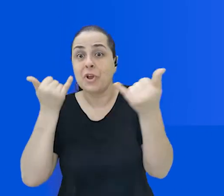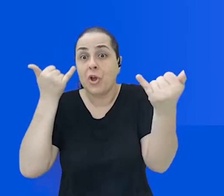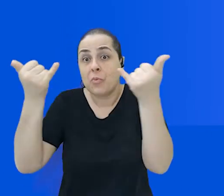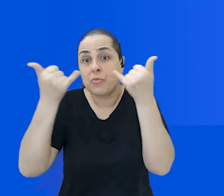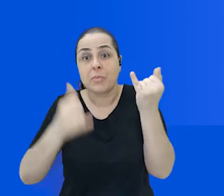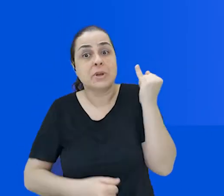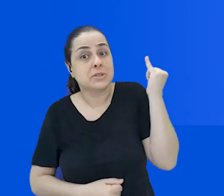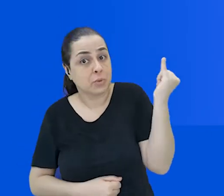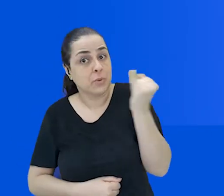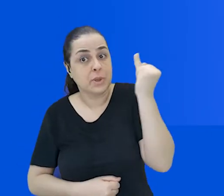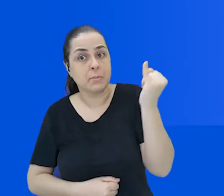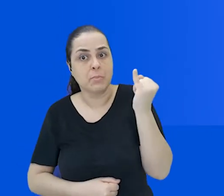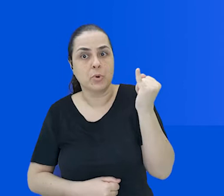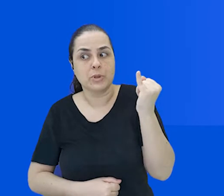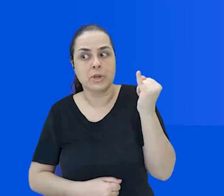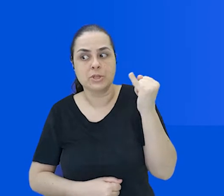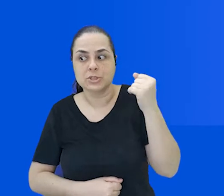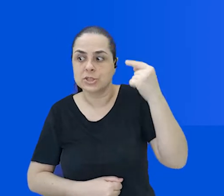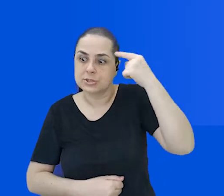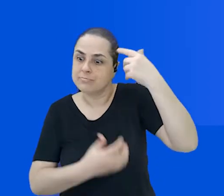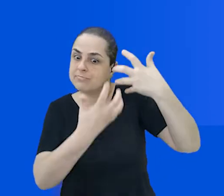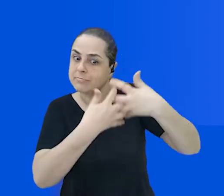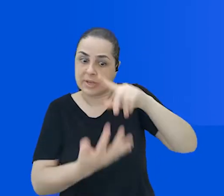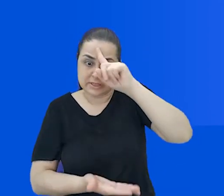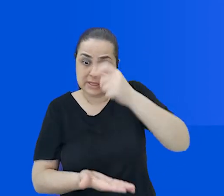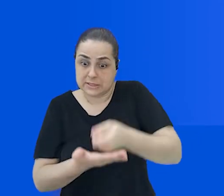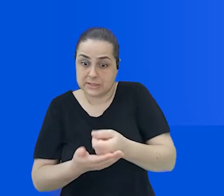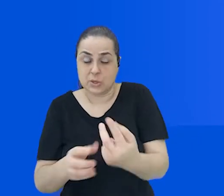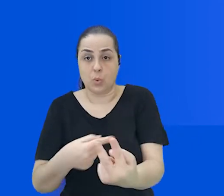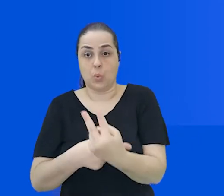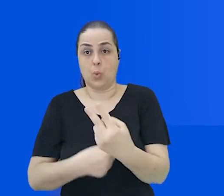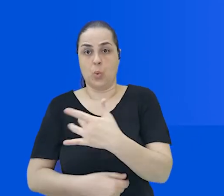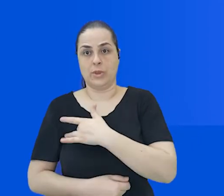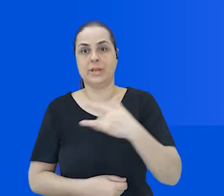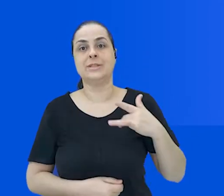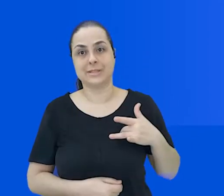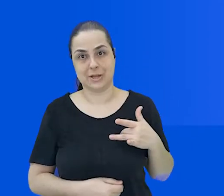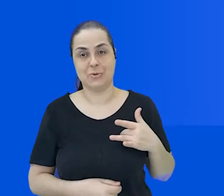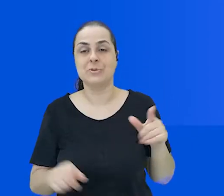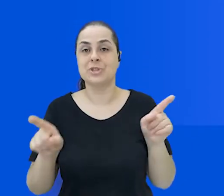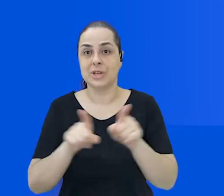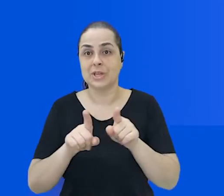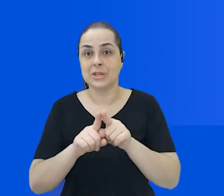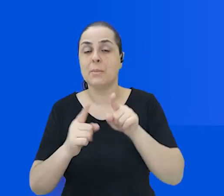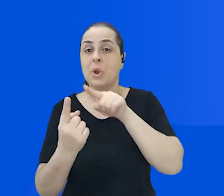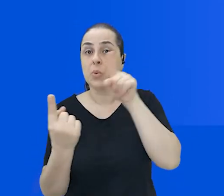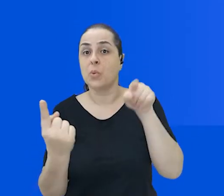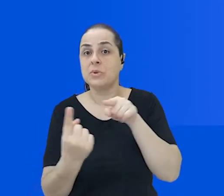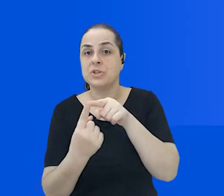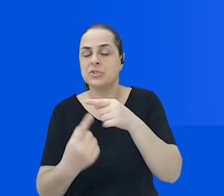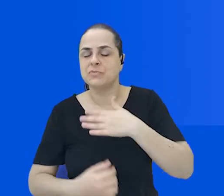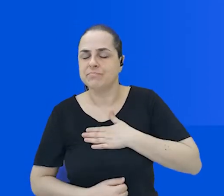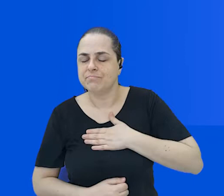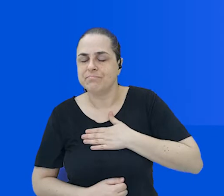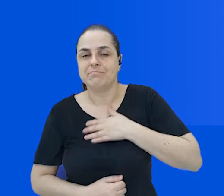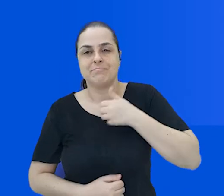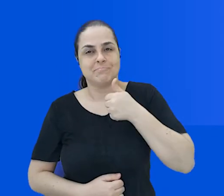muito importante para a gente tomar decisões para nossa saúde sempre em direção ao nosso bem estar.